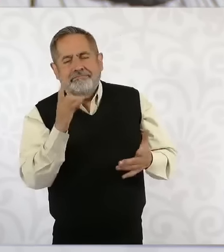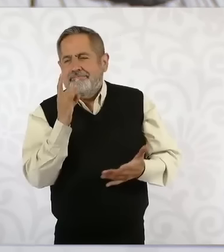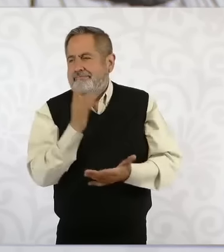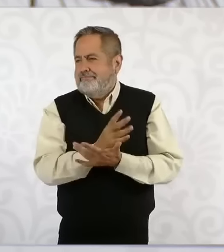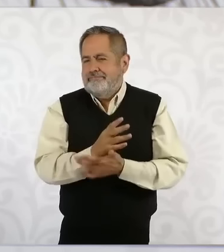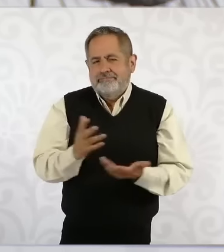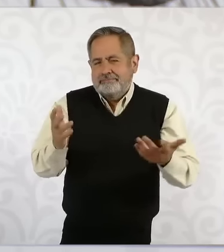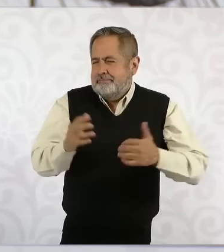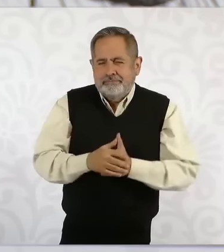cada cosa en su lugar.